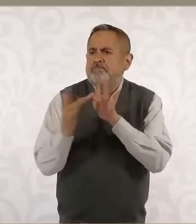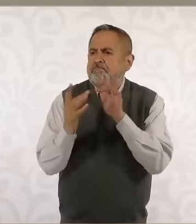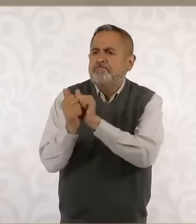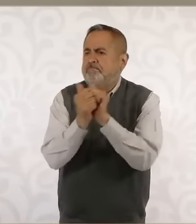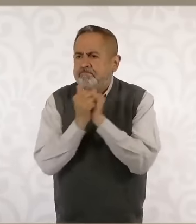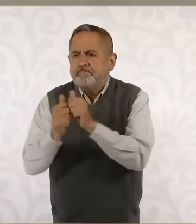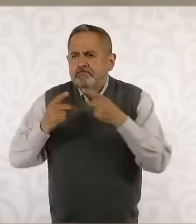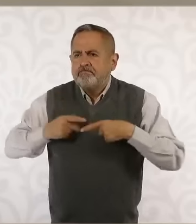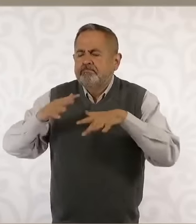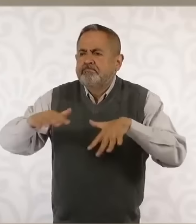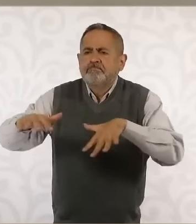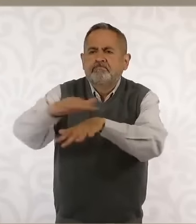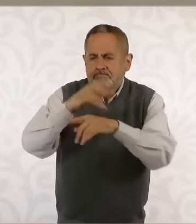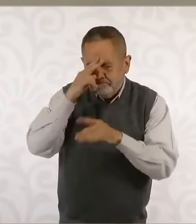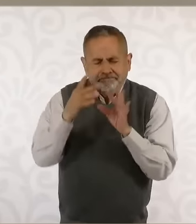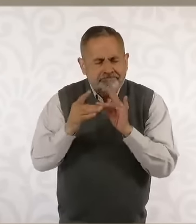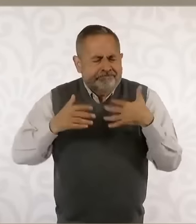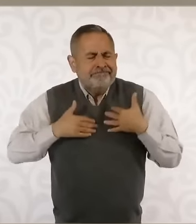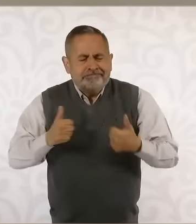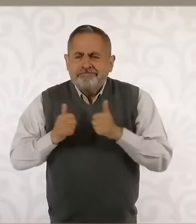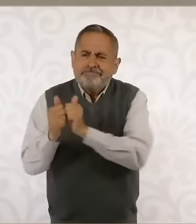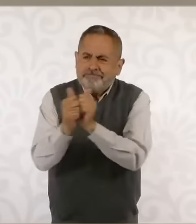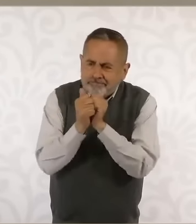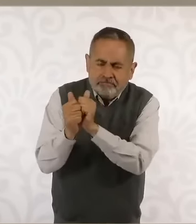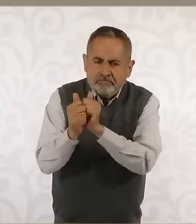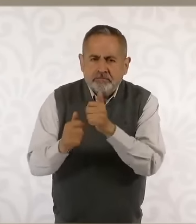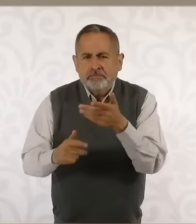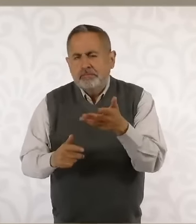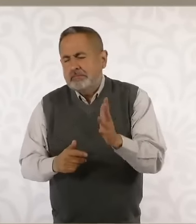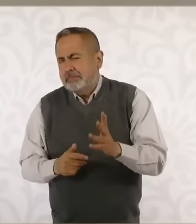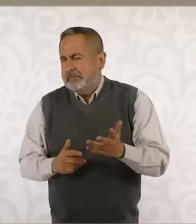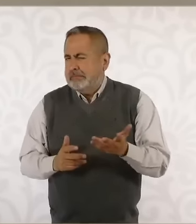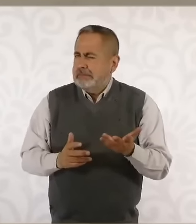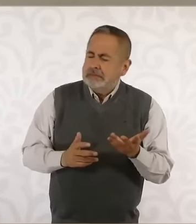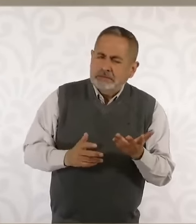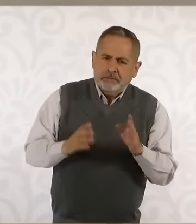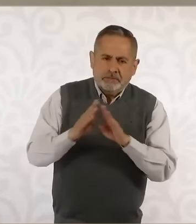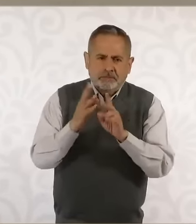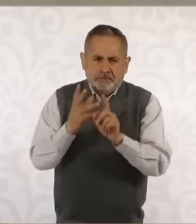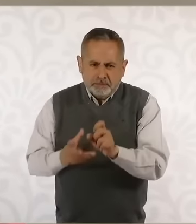con el pueblo de México. Sin embargo, ¿estaría descartando reforzar su seguridad